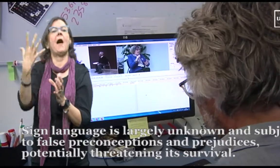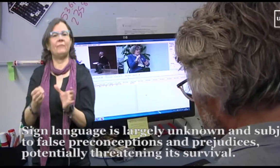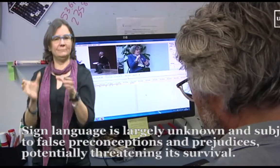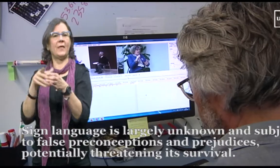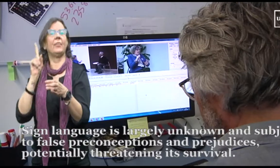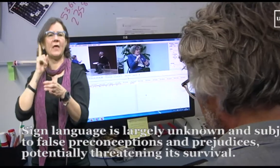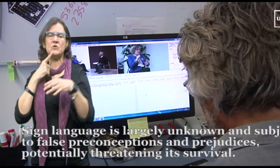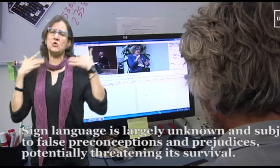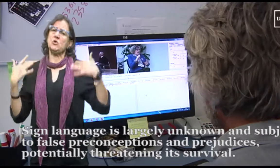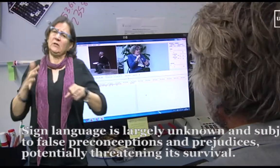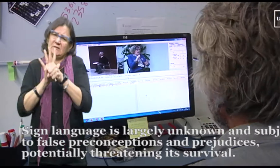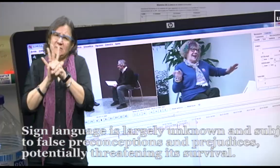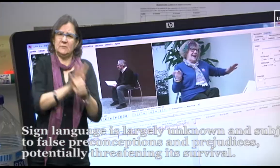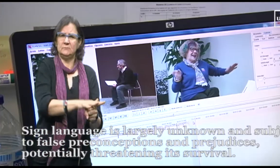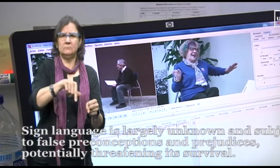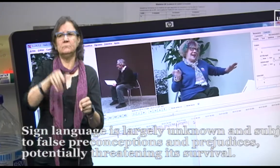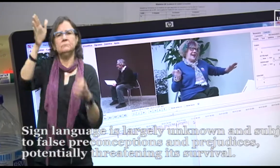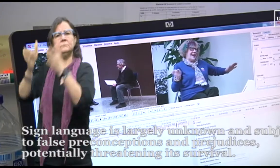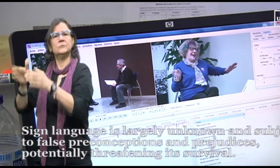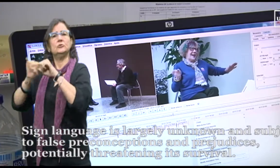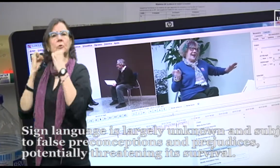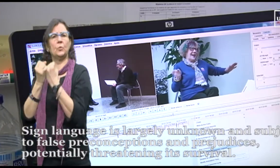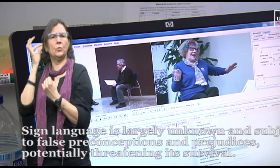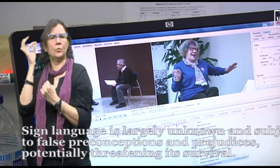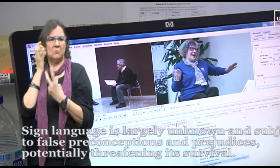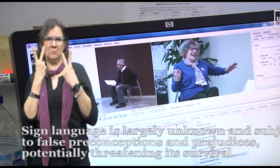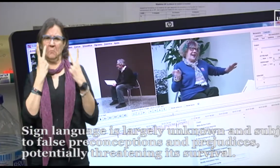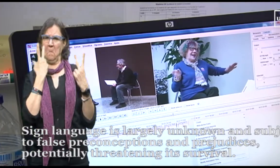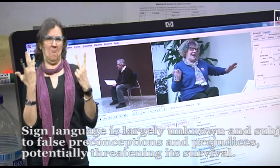Su lenguaje y cultura es en gran medida desconocido y es objeto de falsas interpretaciones y prejuicios.